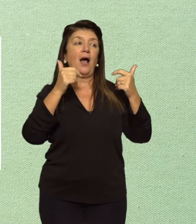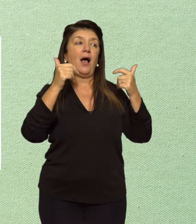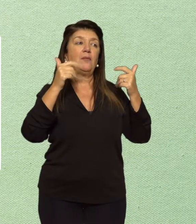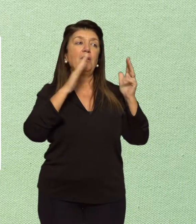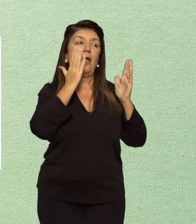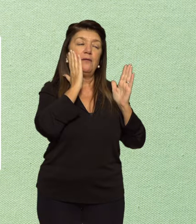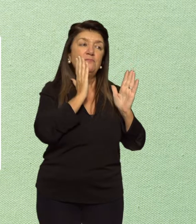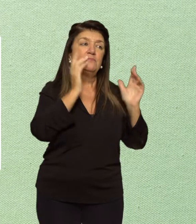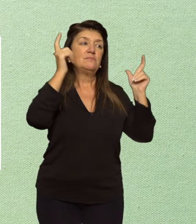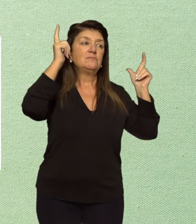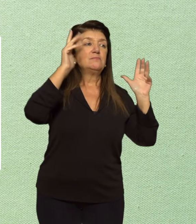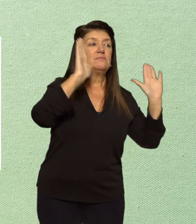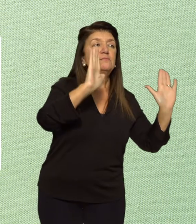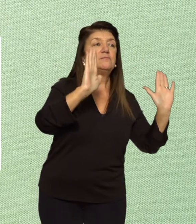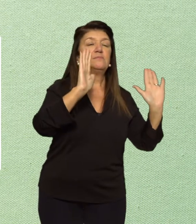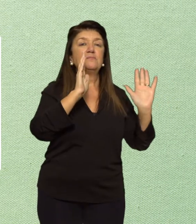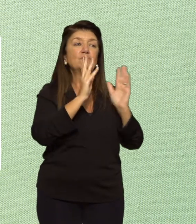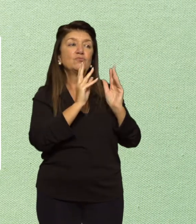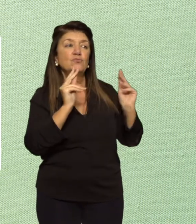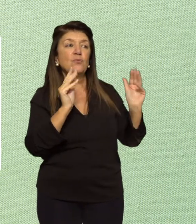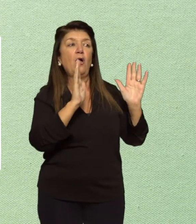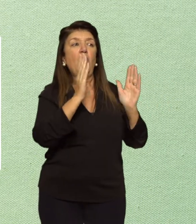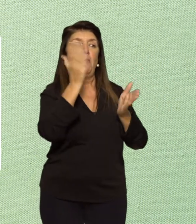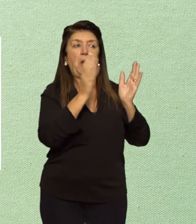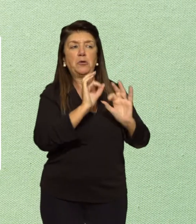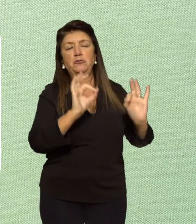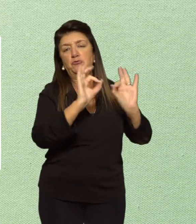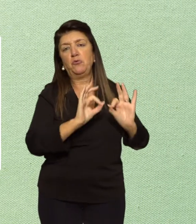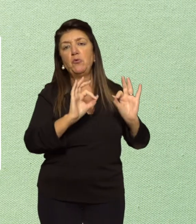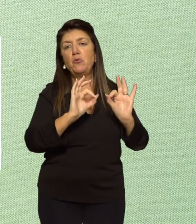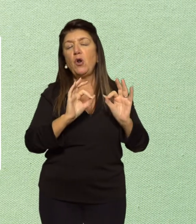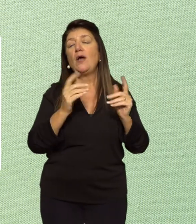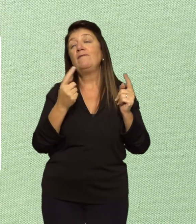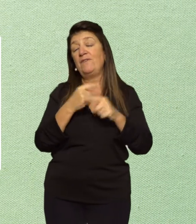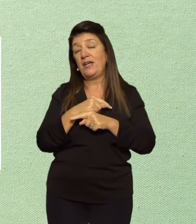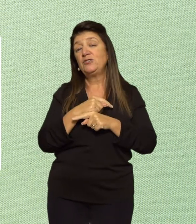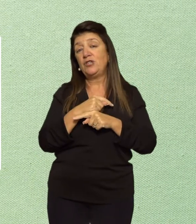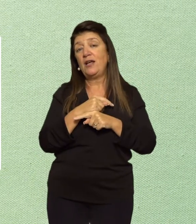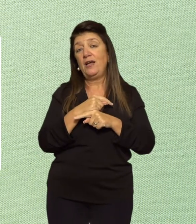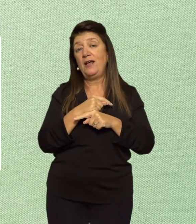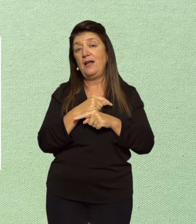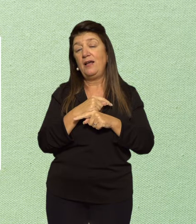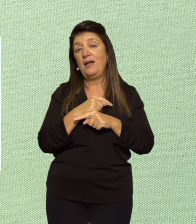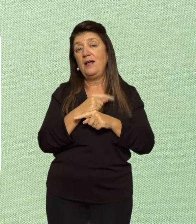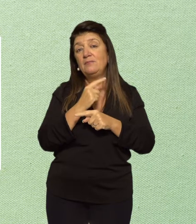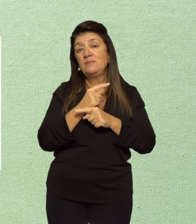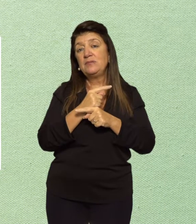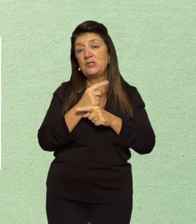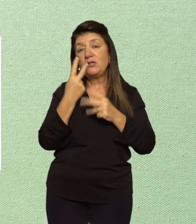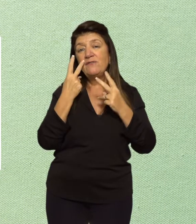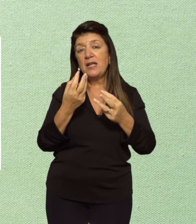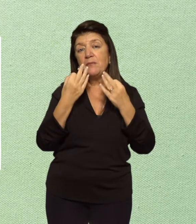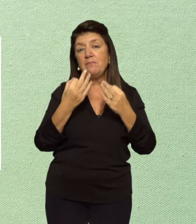o comunque appunto il non accostamento tra la violenza, e anche la sessualità, poi questo è